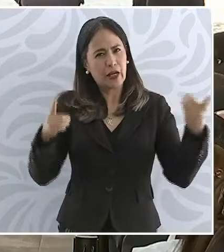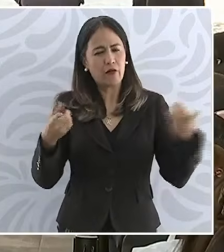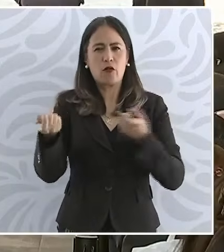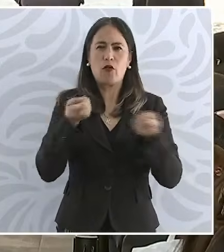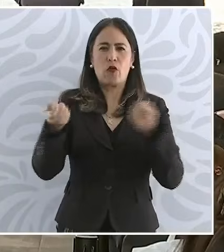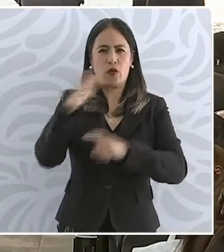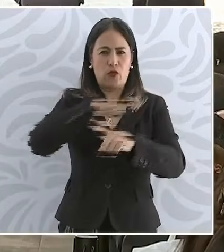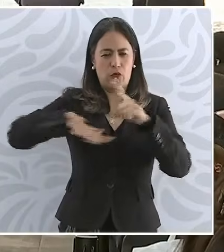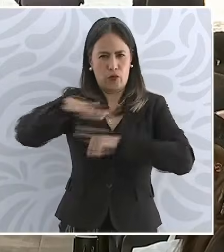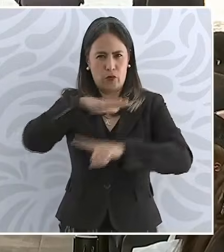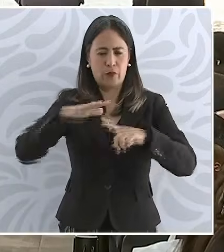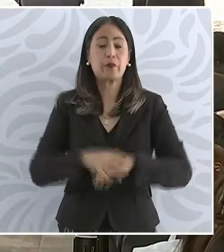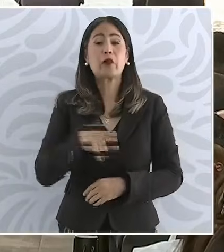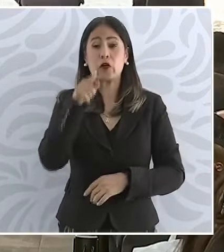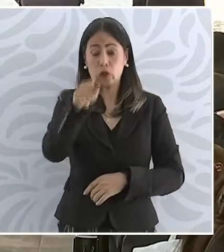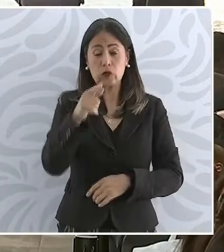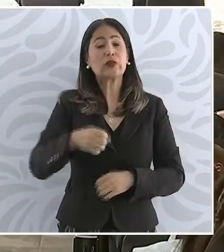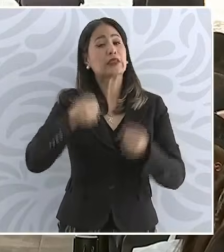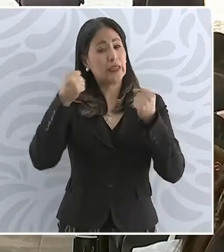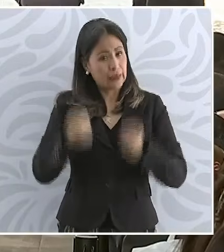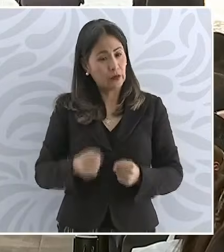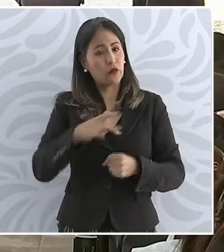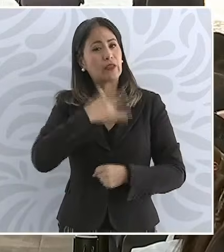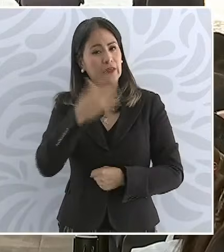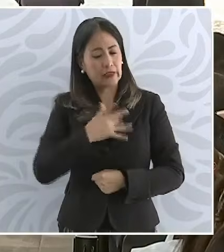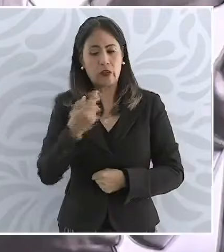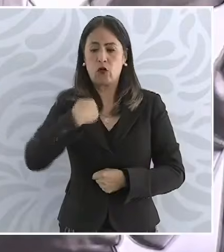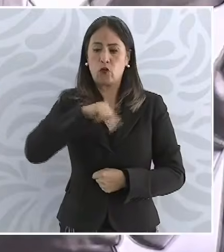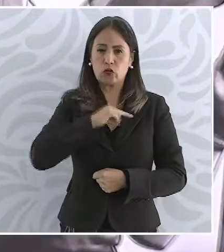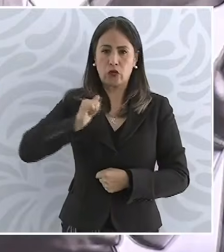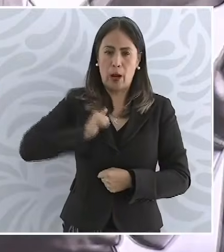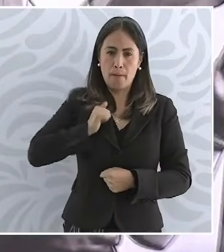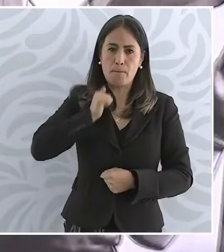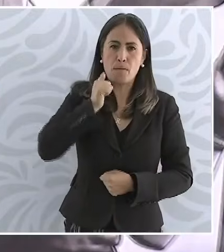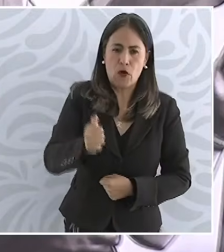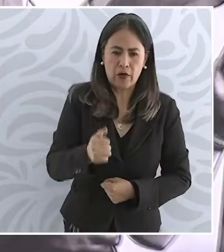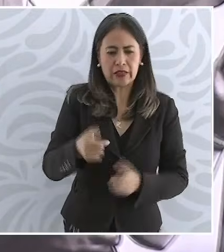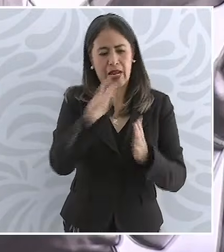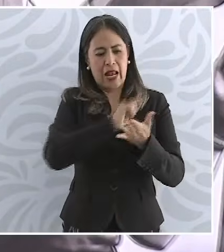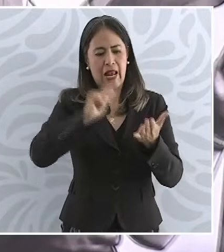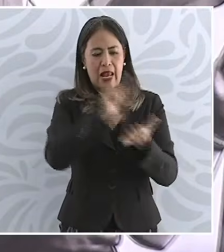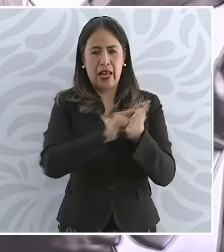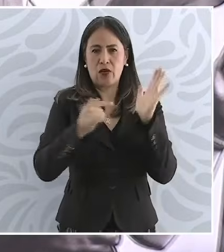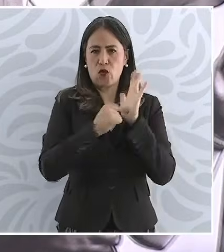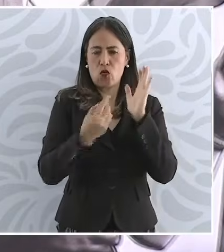usted la certeza De que aprovecharemos al máximo el nuevo marco jurídico para el fortalecimiento